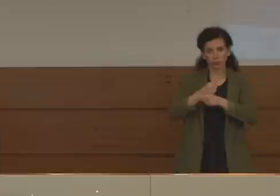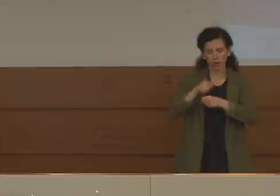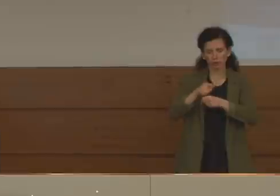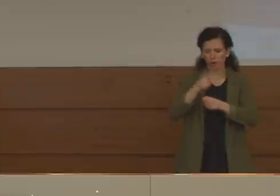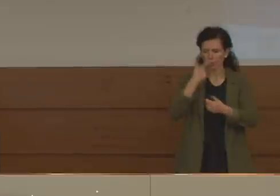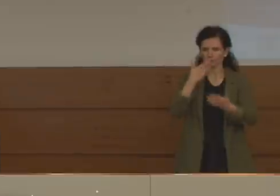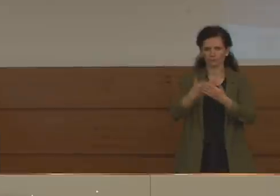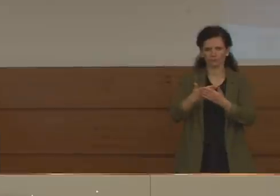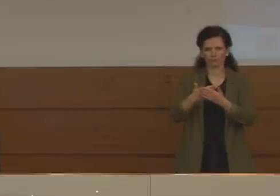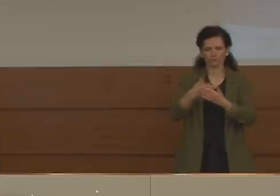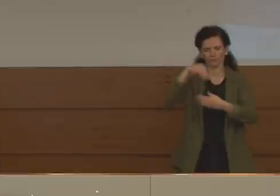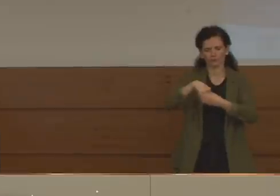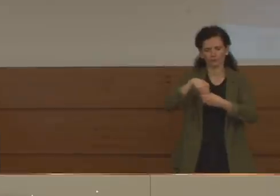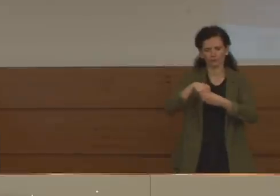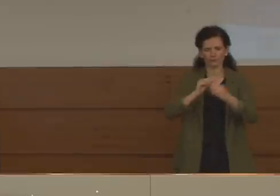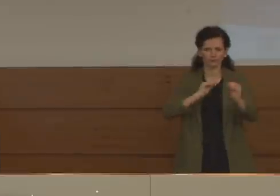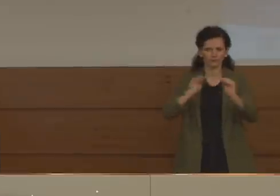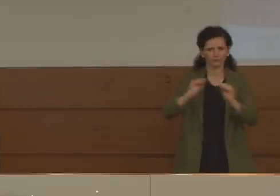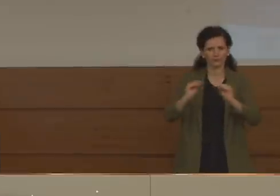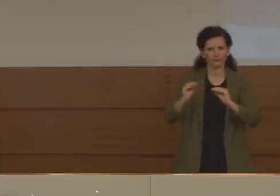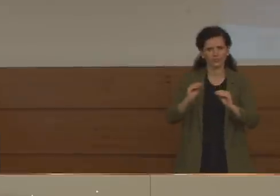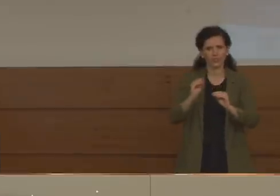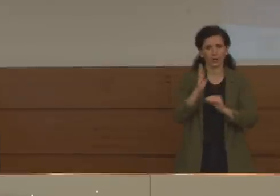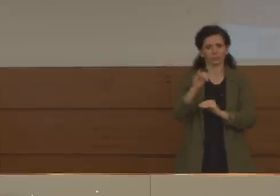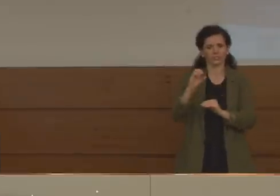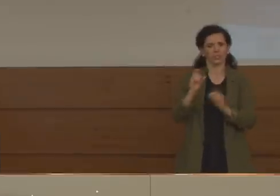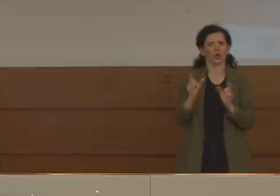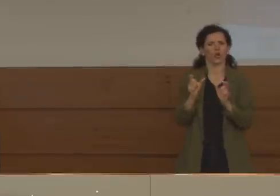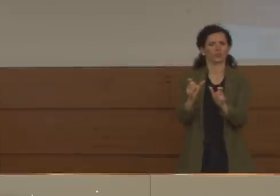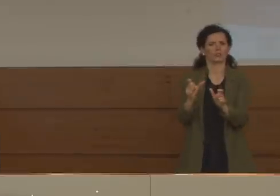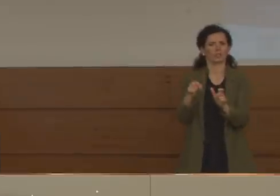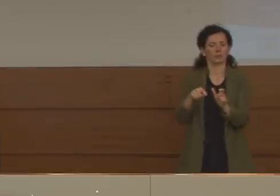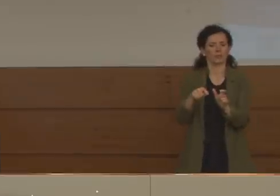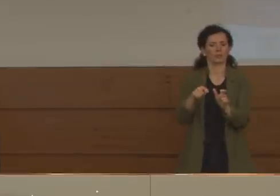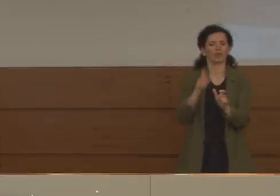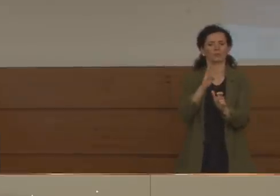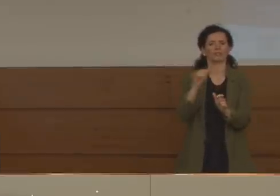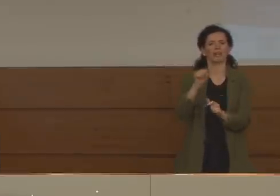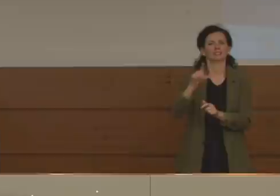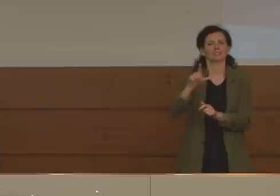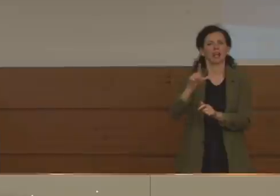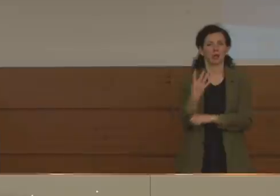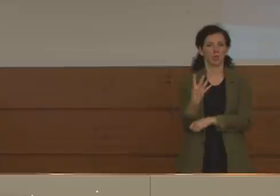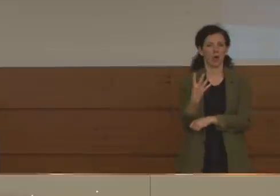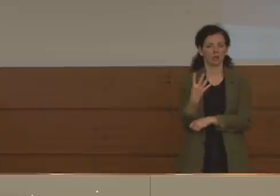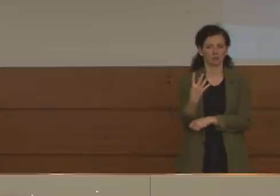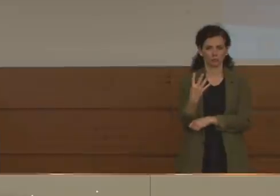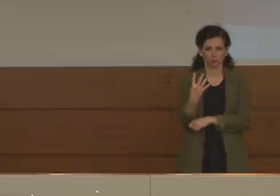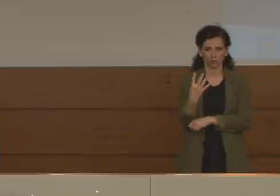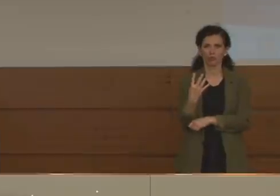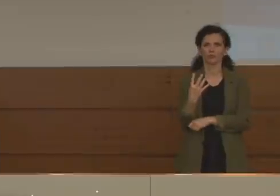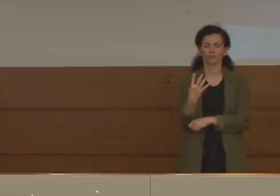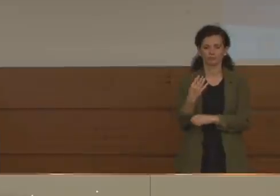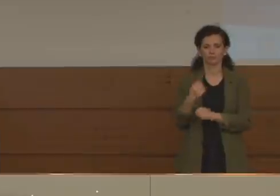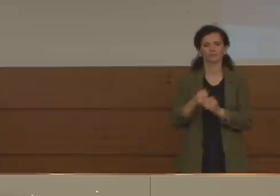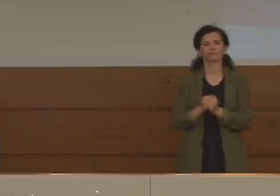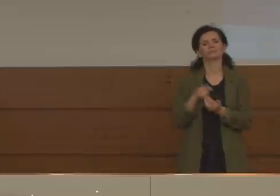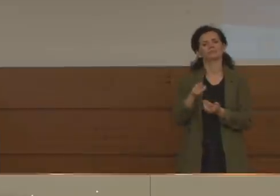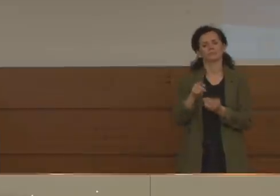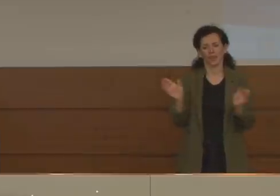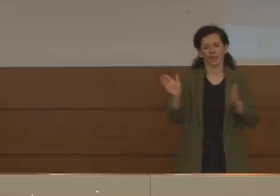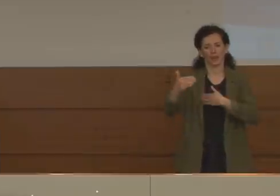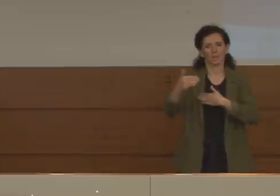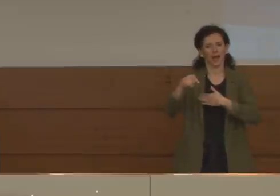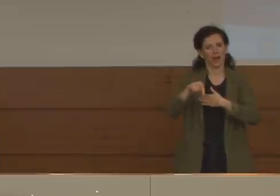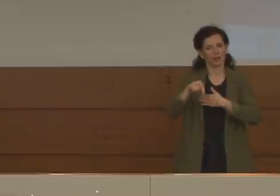un reparto di biocontenimento BSL4. Quindi un reparto altrettanto importante